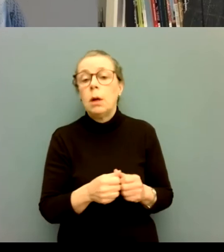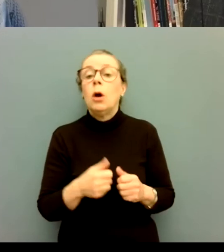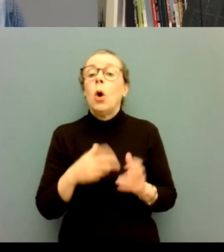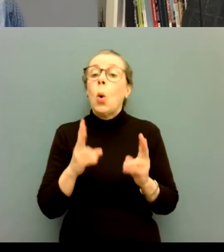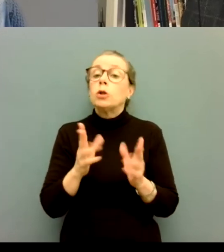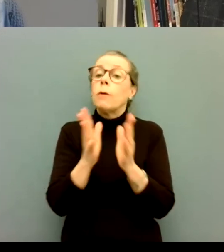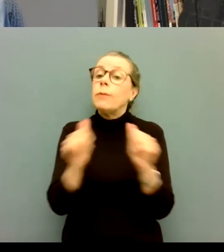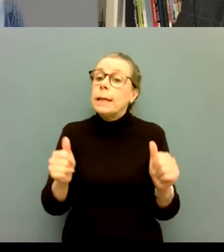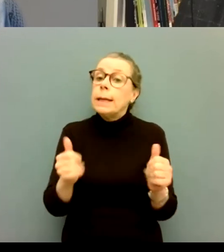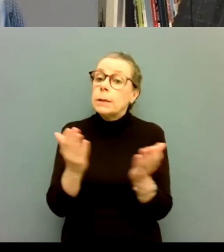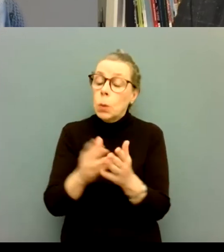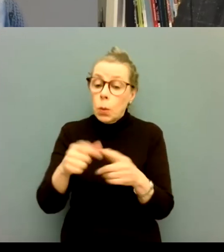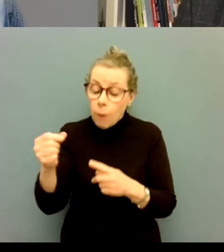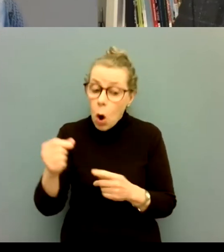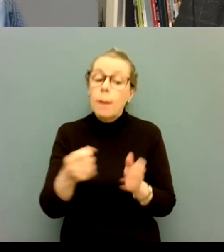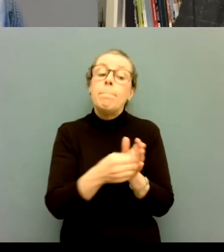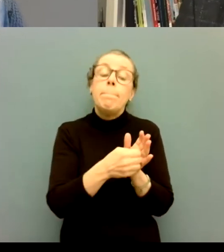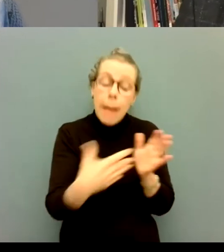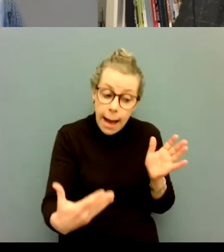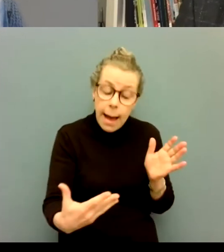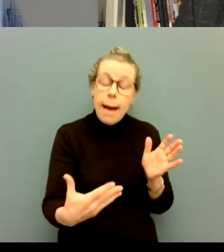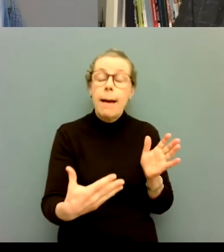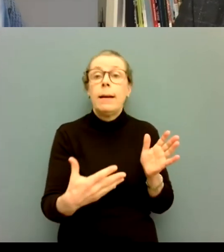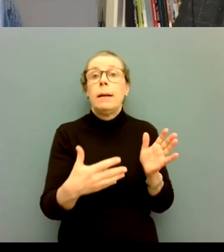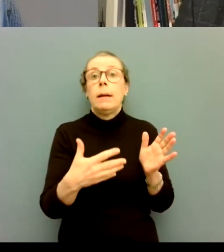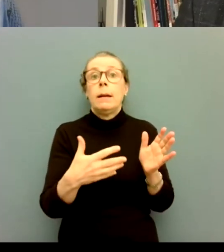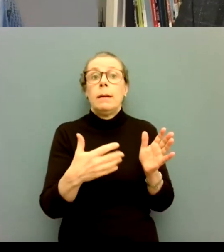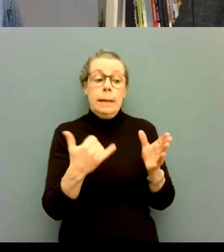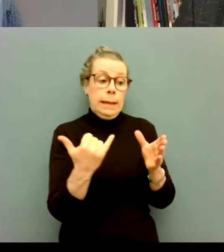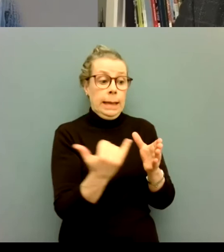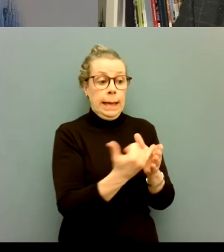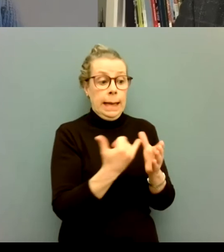Det fria skolvalet gör det möjligt att inom ramen för-